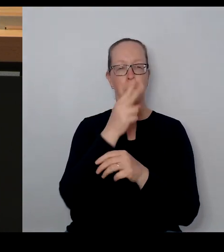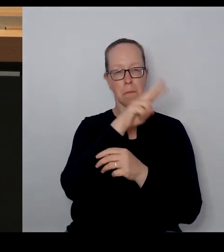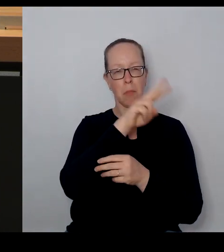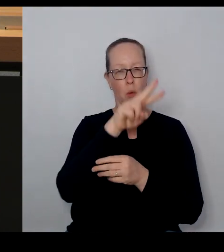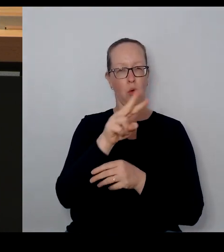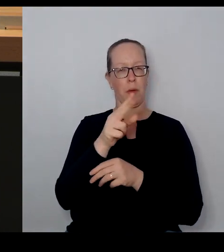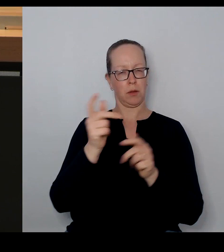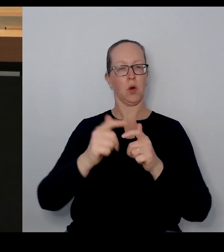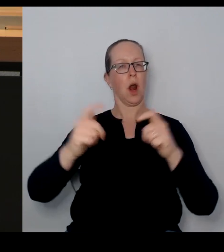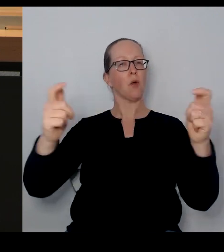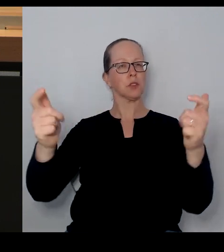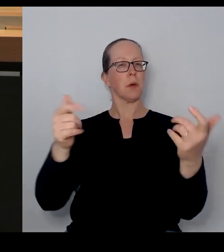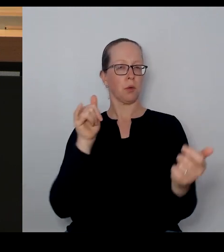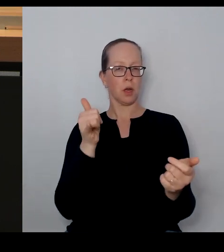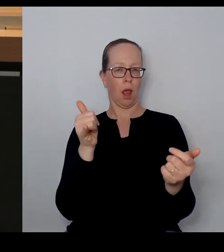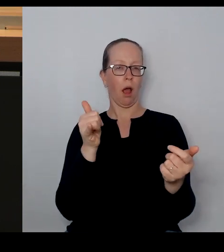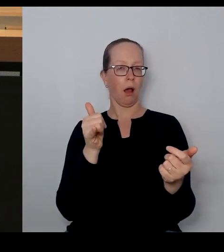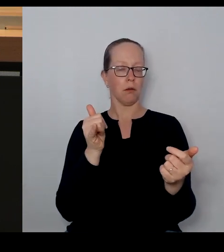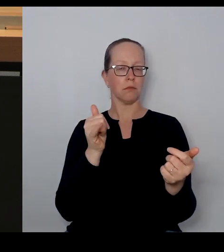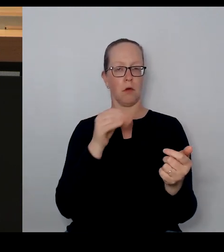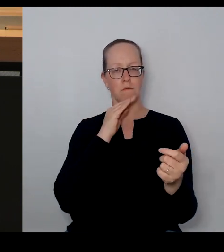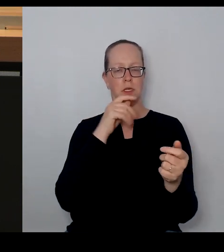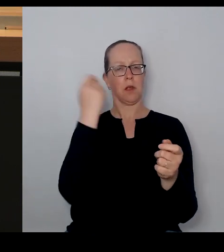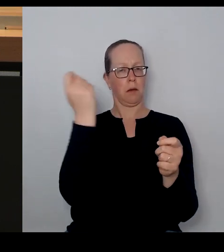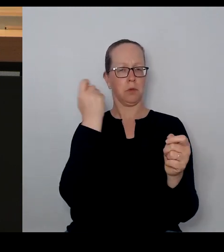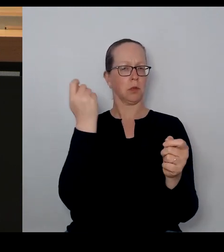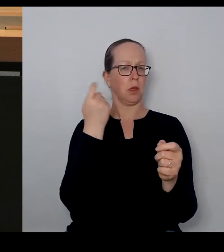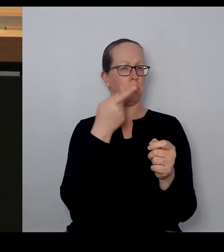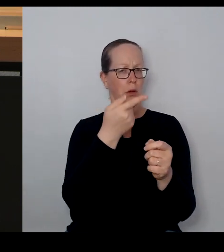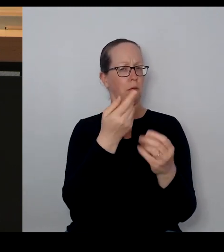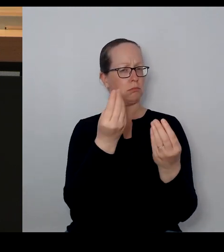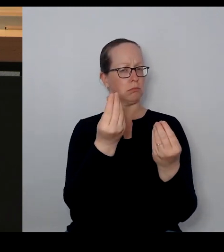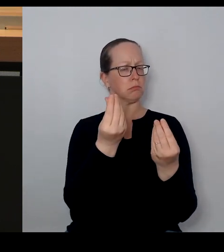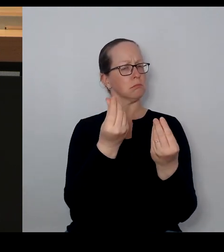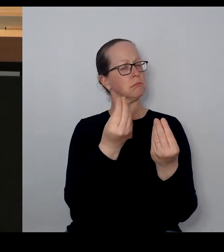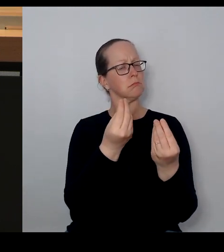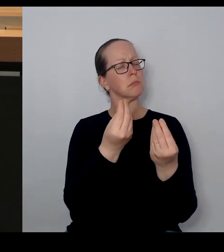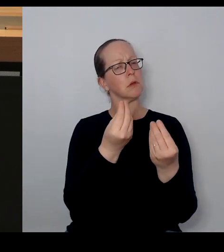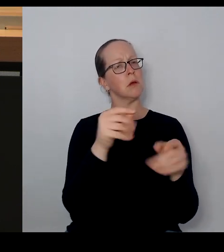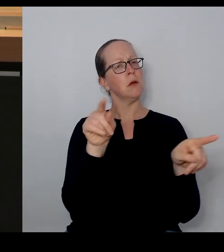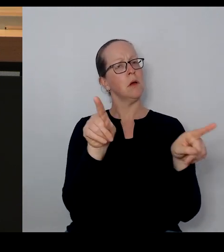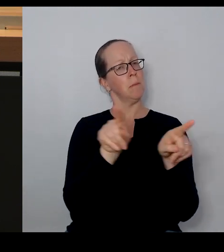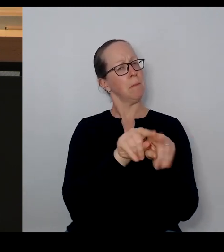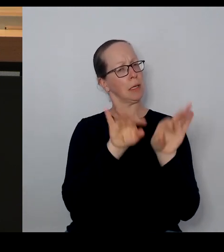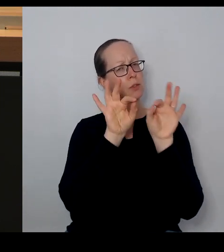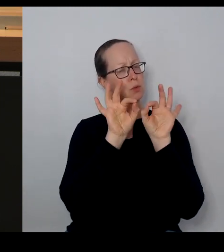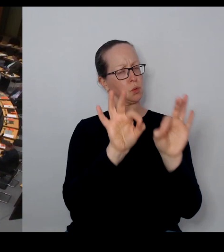ein sehr, sehr gutes Thema ist, was dort auch gut aufgehoben ist. Ich möchte mal einige Herausforderungen nennen und ich